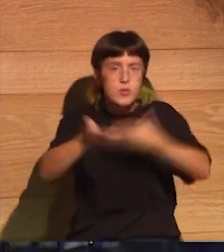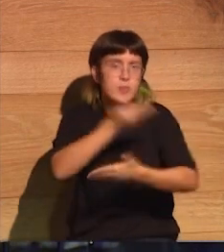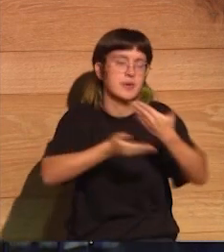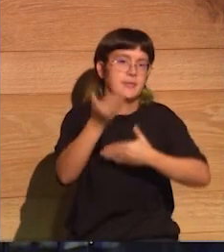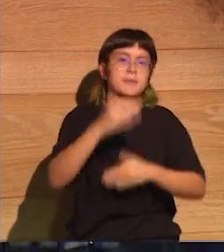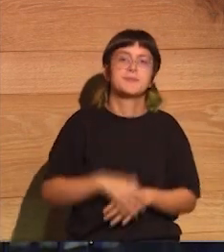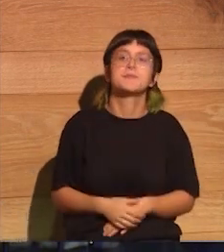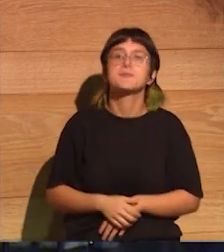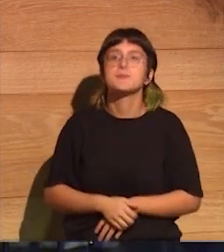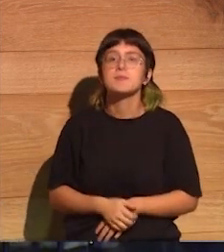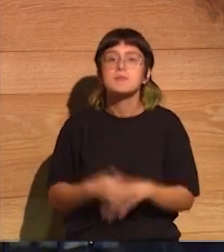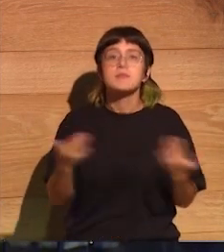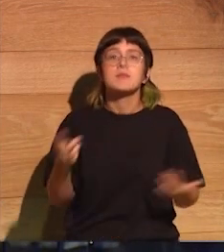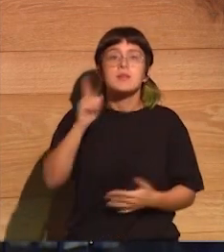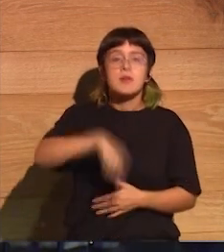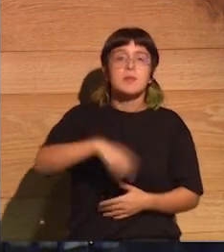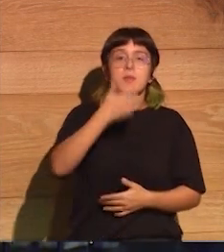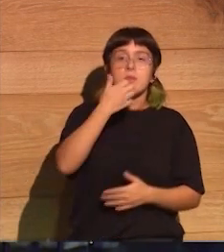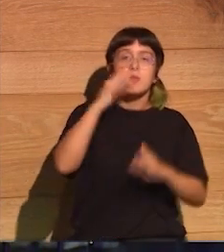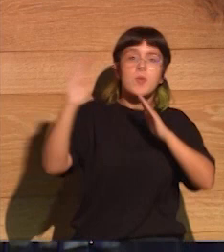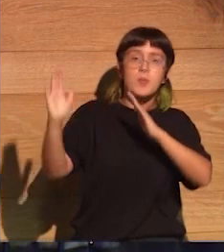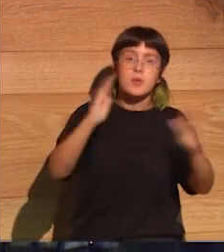También vamos a ver la personalización del proceso de aprendizaje.